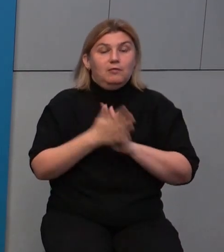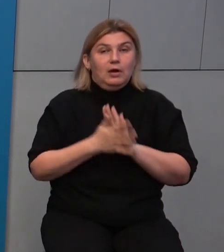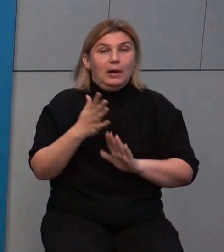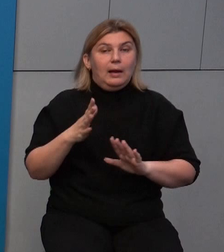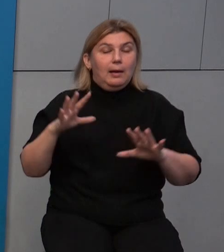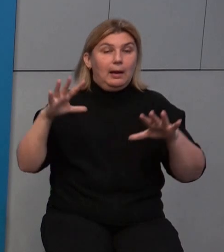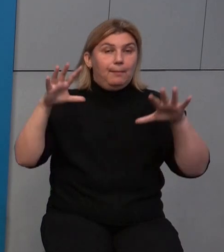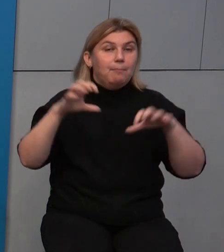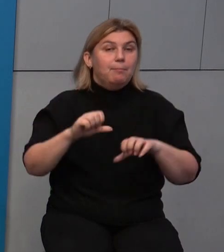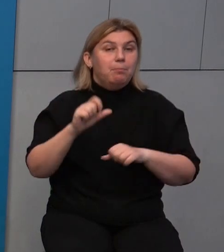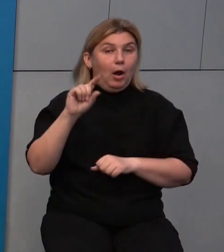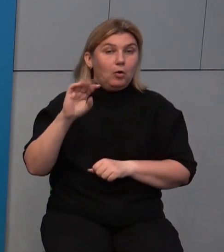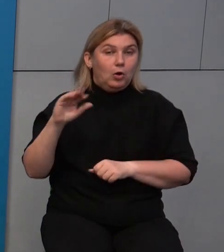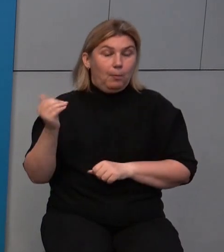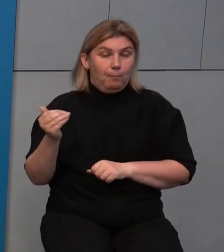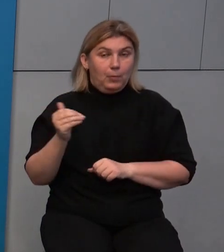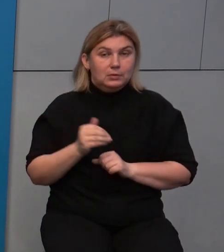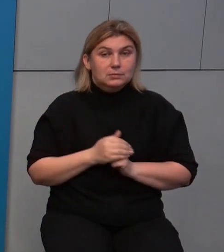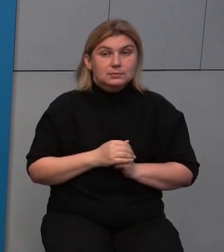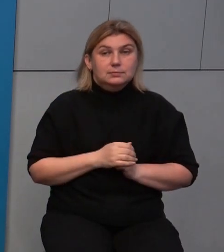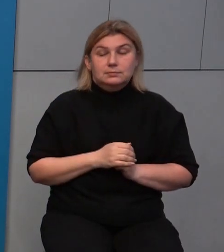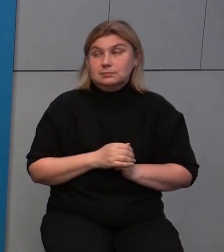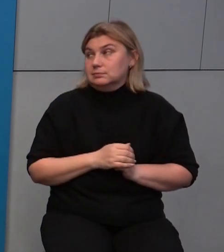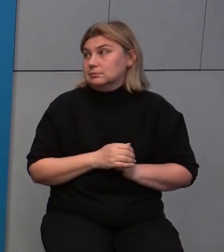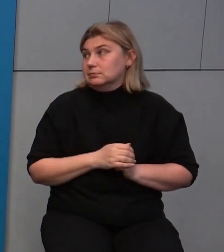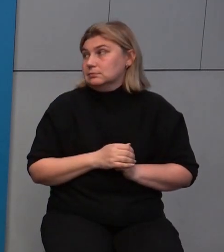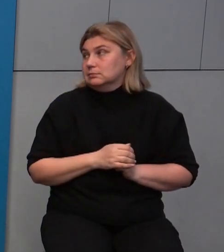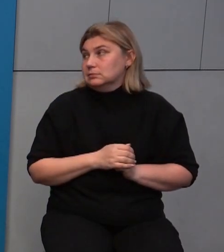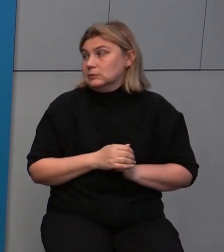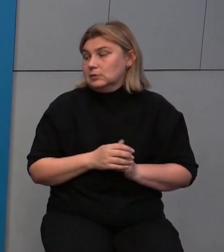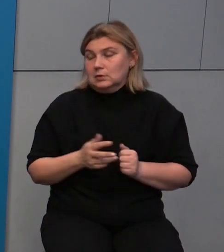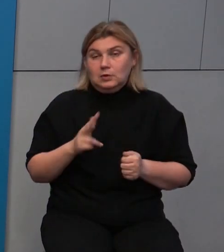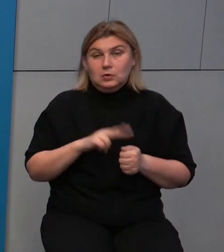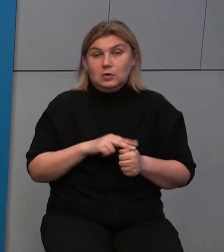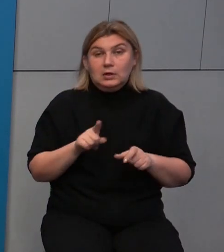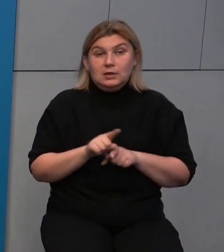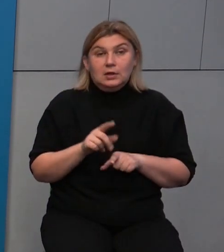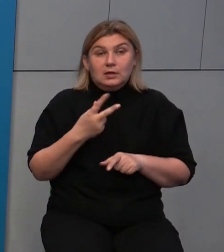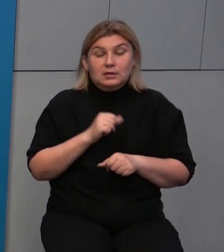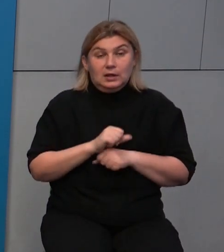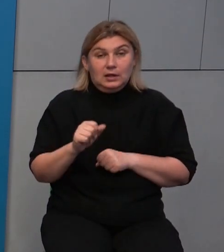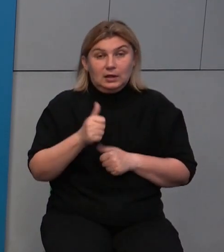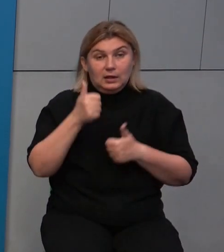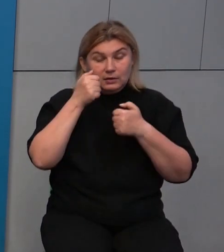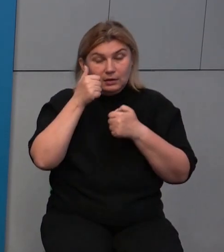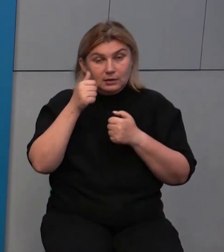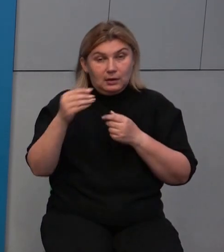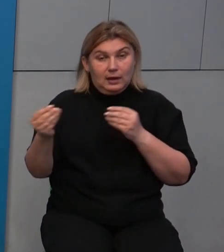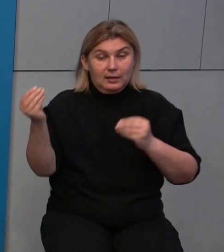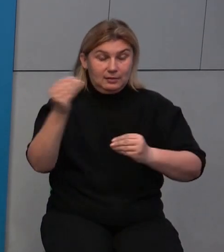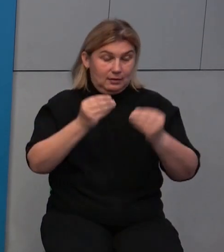Zaraz po wojnie mamy pogrom, który też nie jest, jakby ze zdjęć rekonstruujemy ile było ofiar.